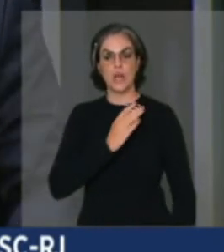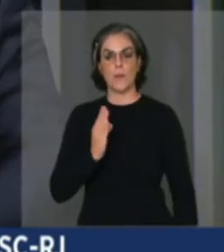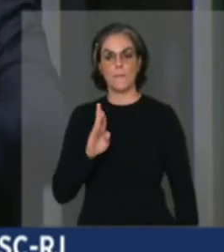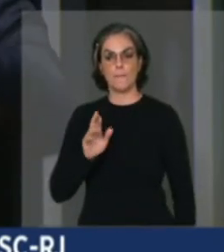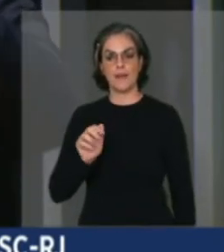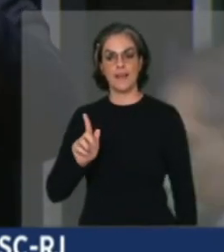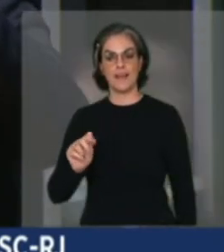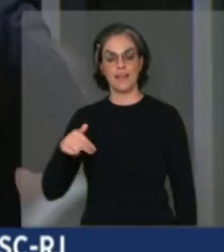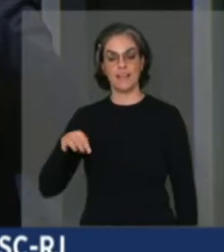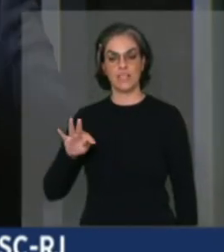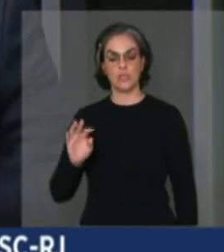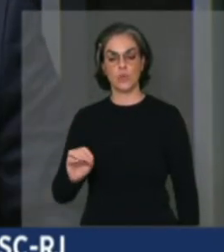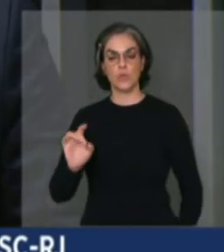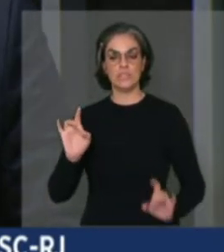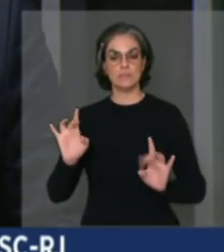É ESPECIALIZADO EM DESBARATAR QUADRILHAS, E PRENDER